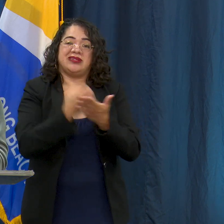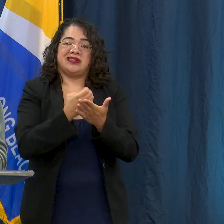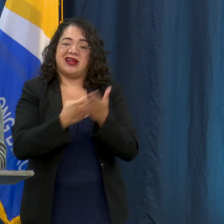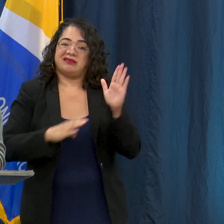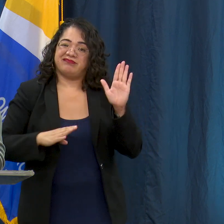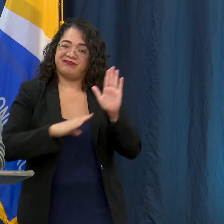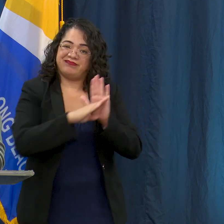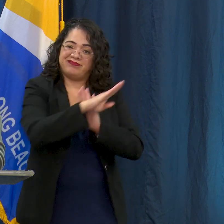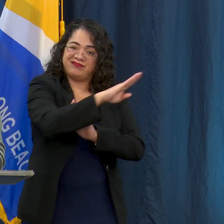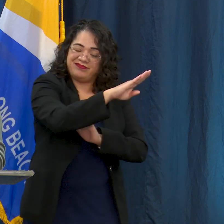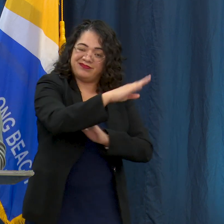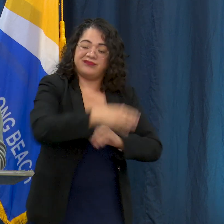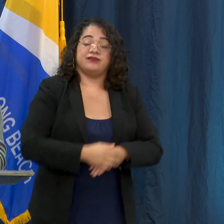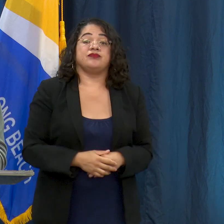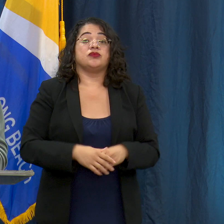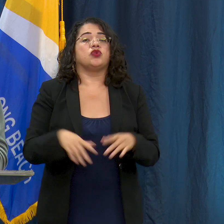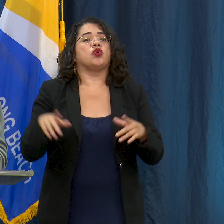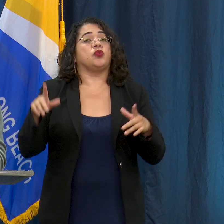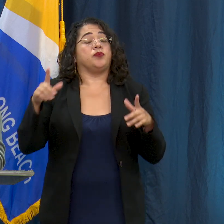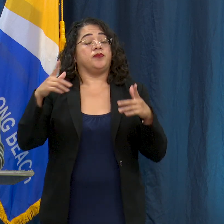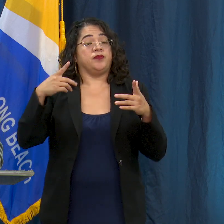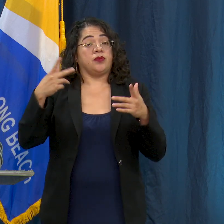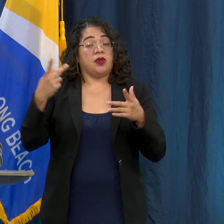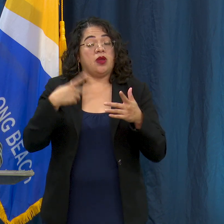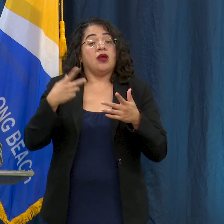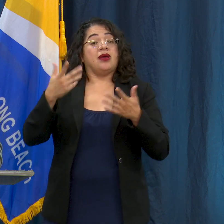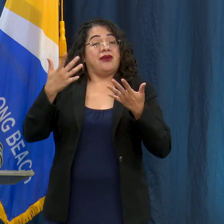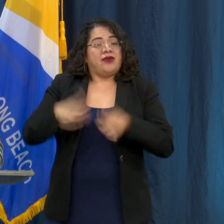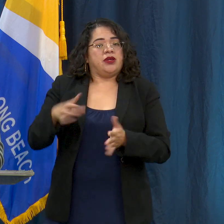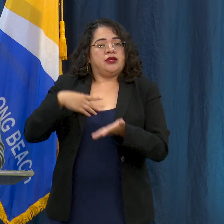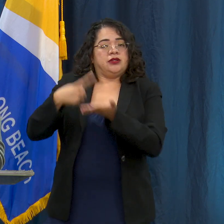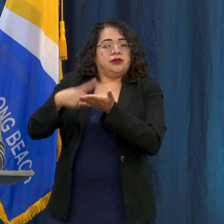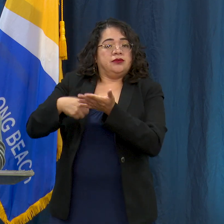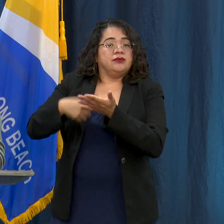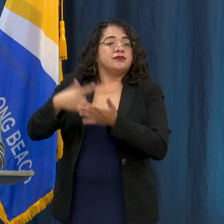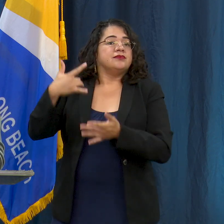yah legislation estatal yagura noon acuerdo el presupuesto estatal de la yo